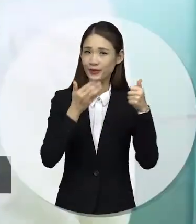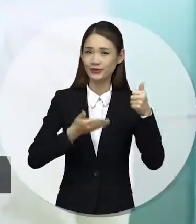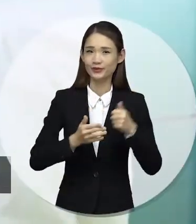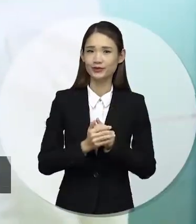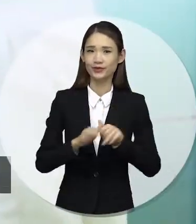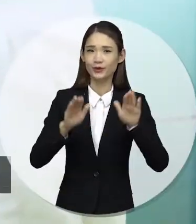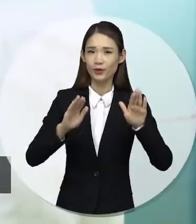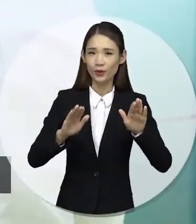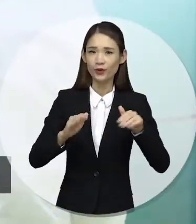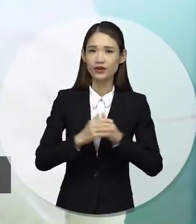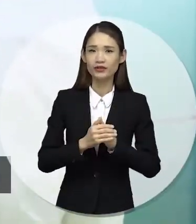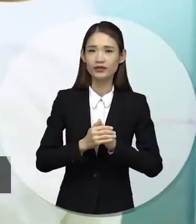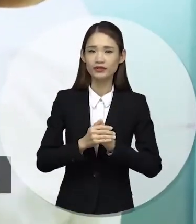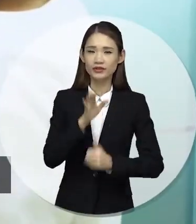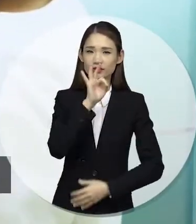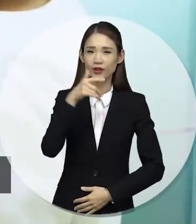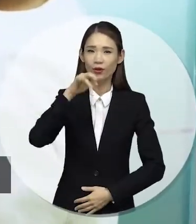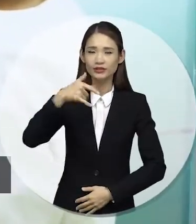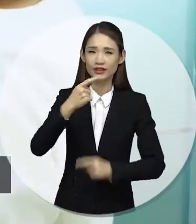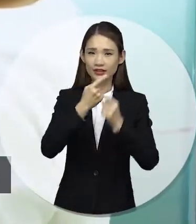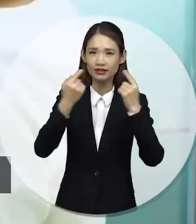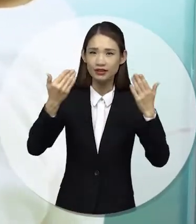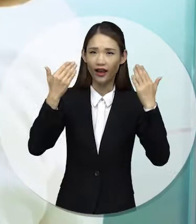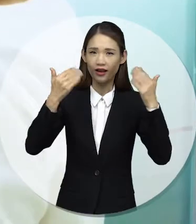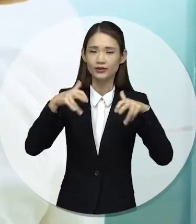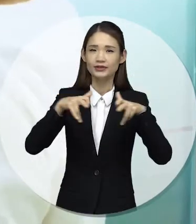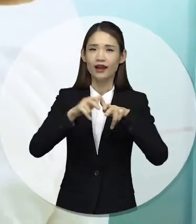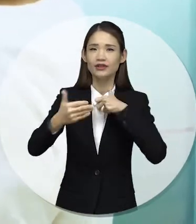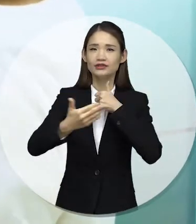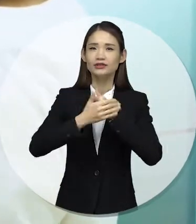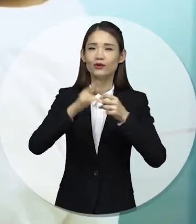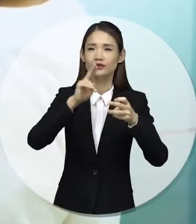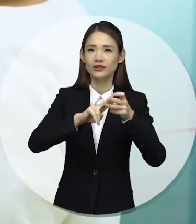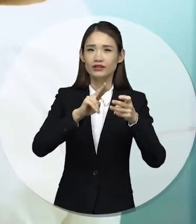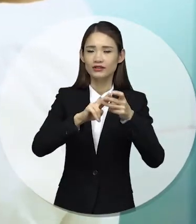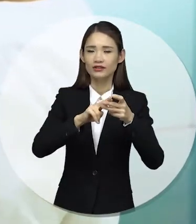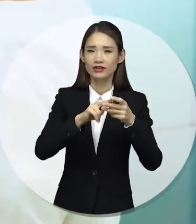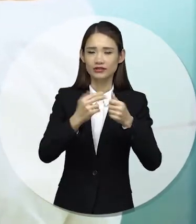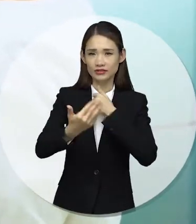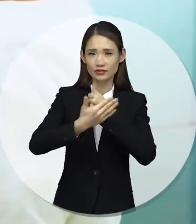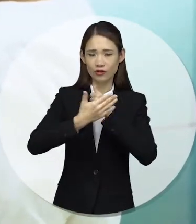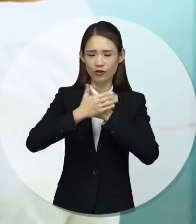김한솔 : 오늘 그러니까 제가 연세대학교 장애 학생지원센터가 굉장히 지원들이 많이 되고 있다고 들었고,